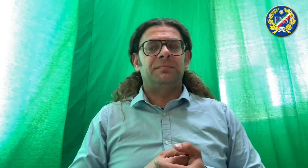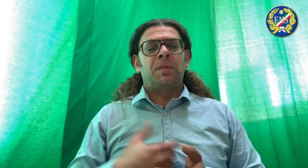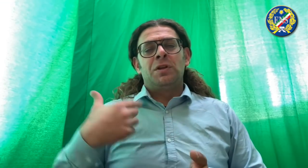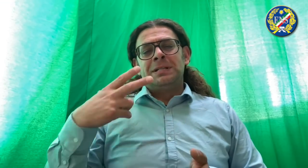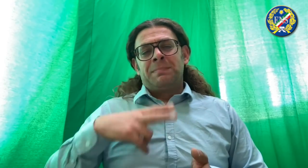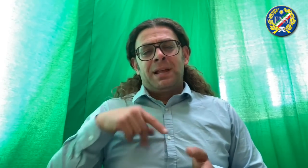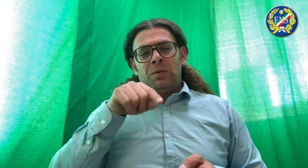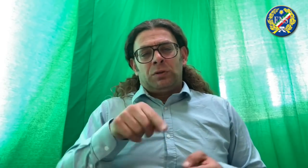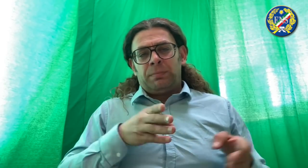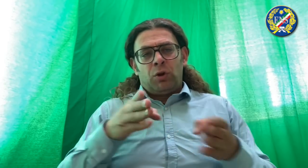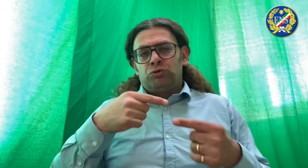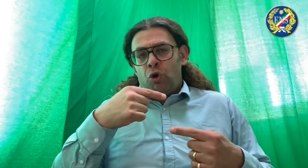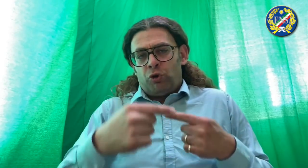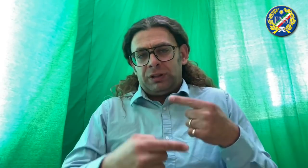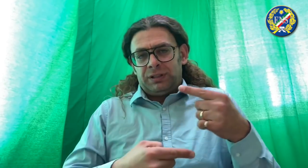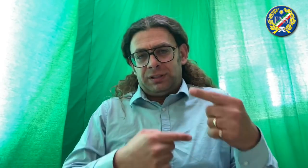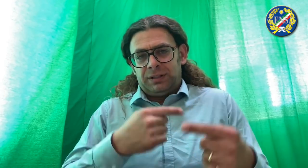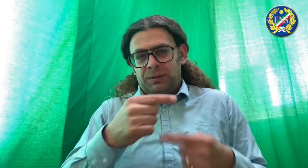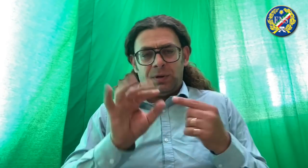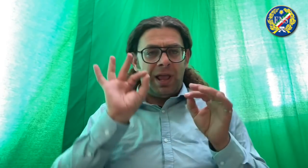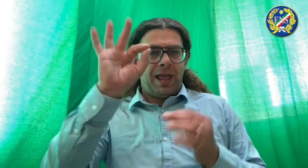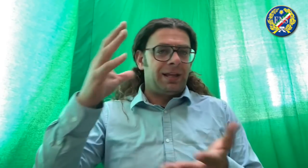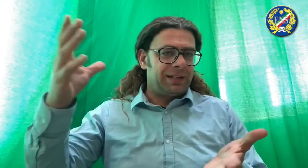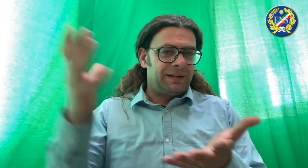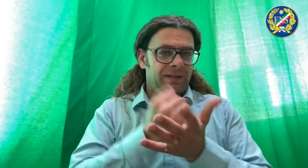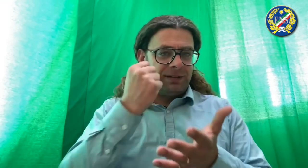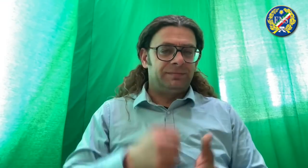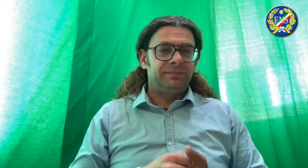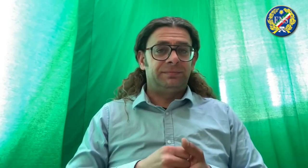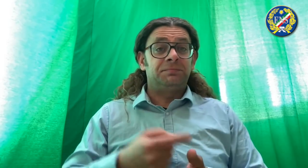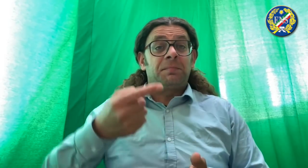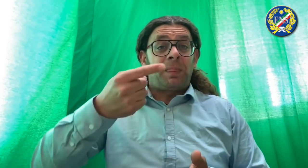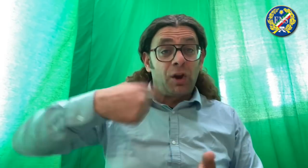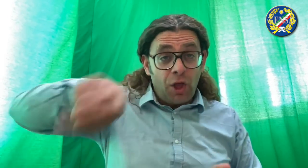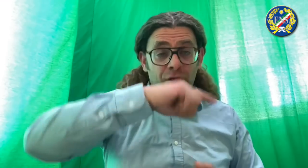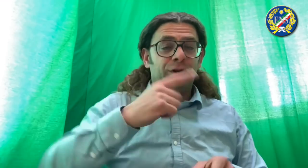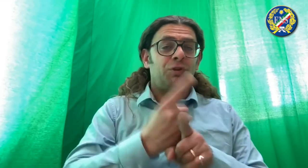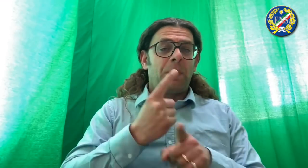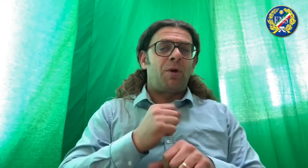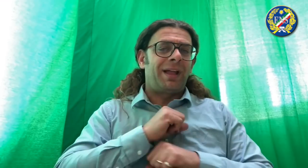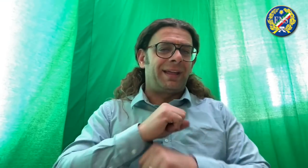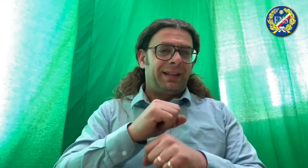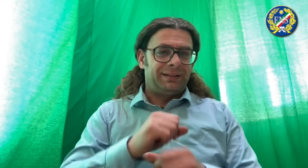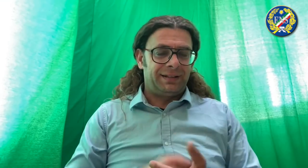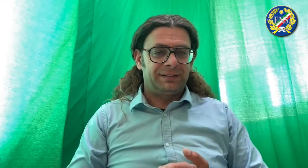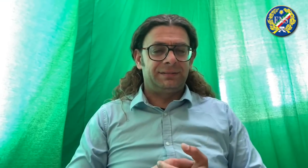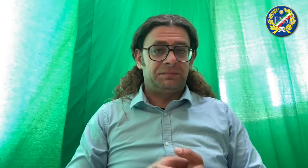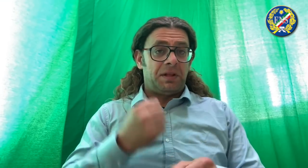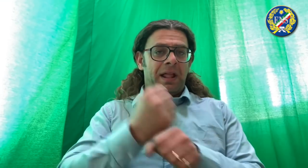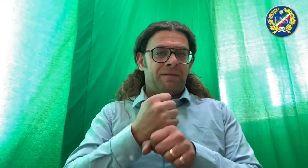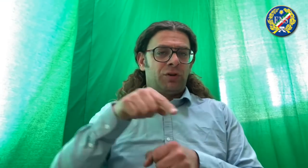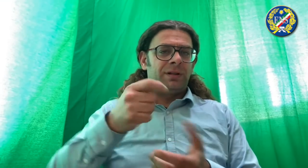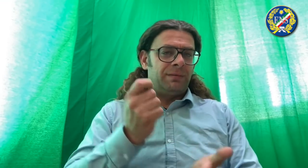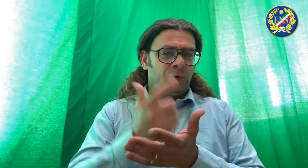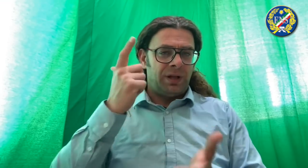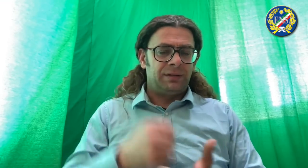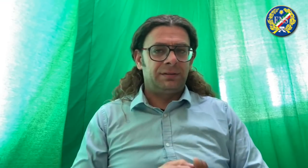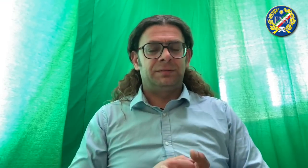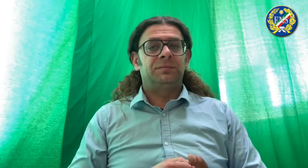Io spero che questo percorso prosegua fino al raggiungimento dell’obiettivo. Noi dobbiamo crederci! È un lavoro importante!